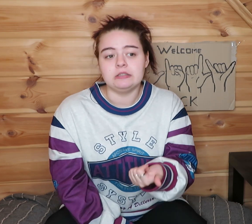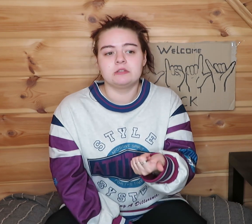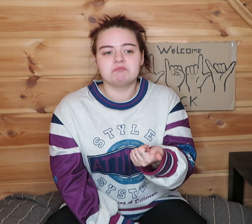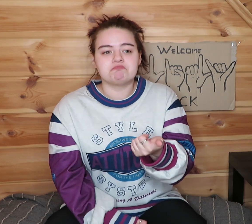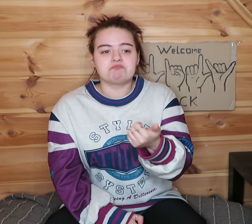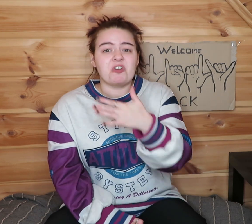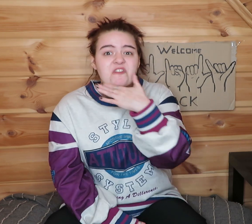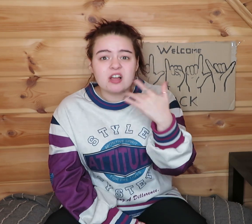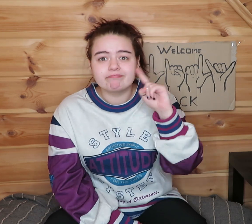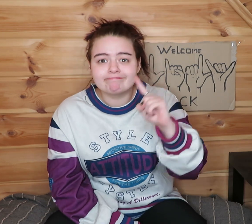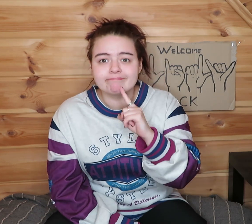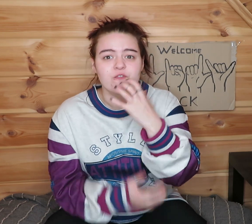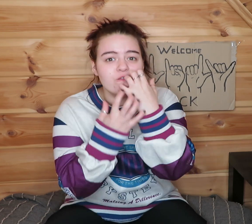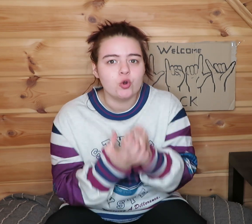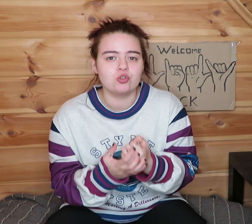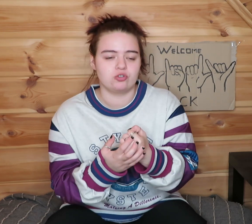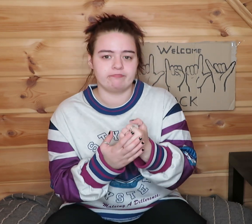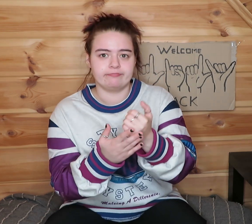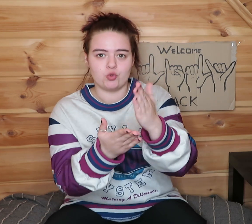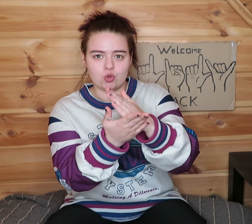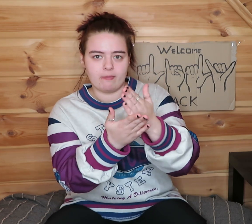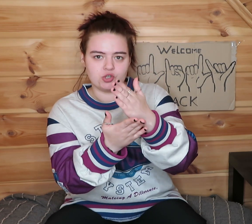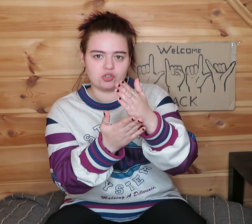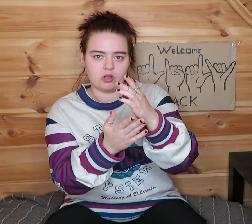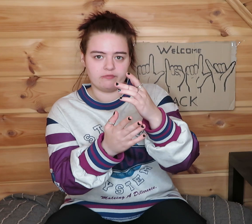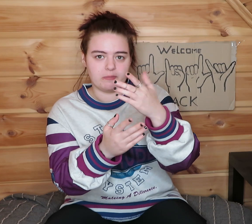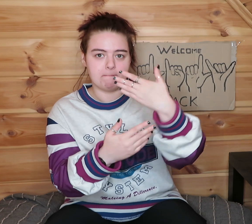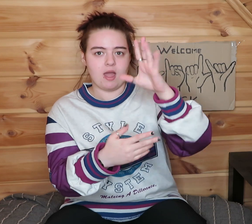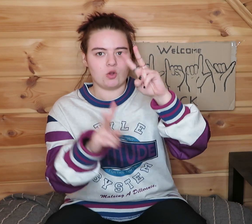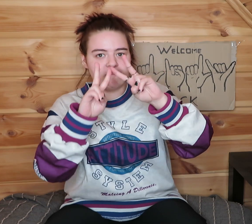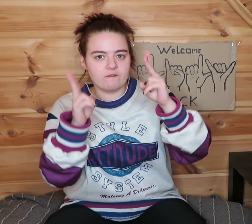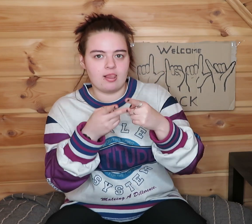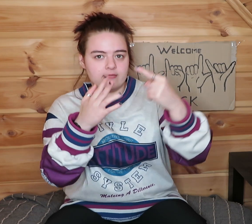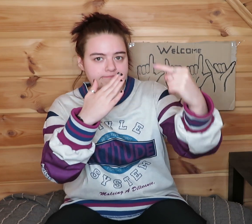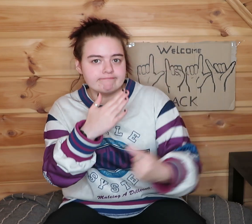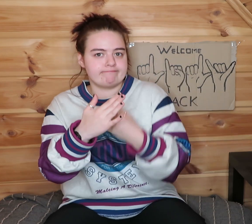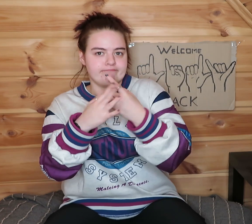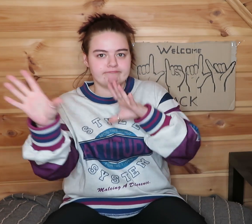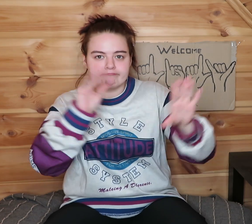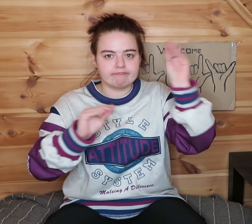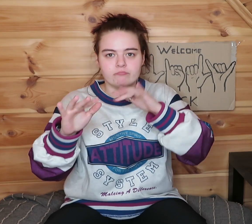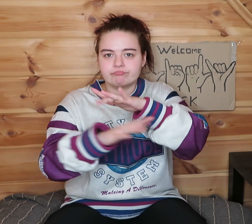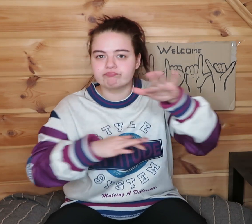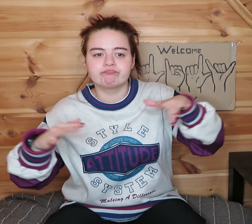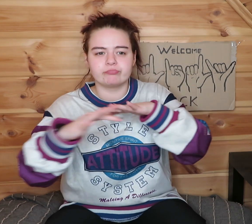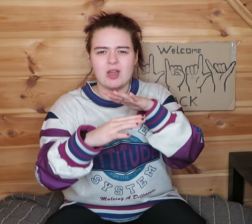Viele Gehörlose wünschen sich, dass DolmetscherInnen sich mehr in der gehörlosen Welt bewegen sollen